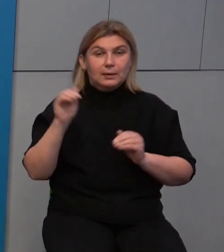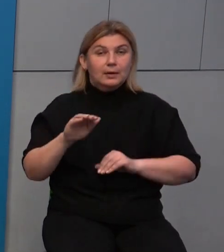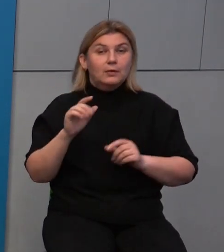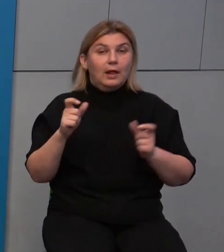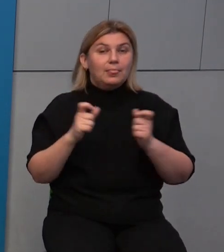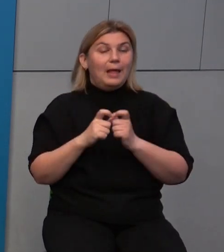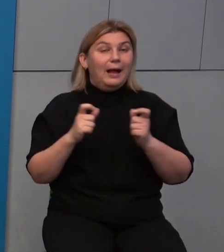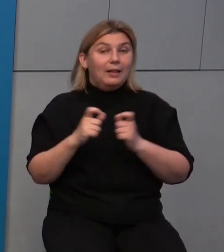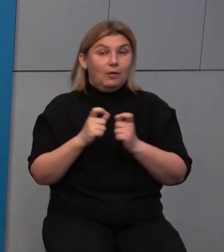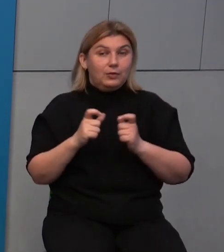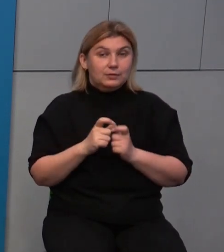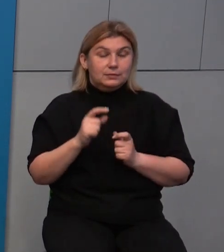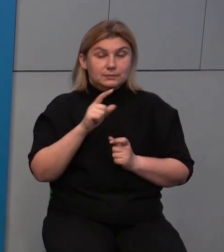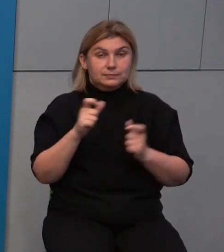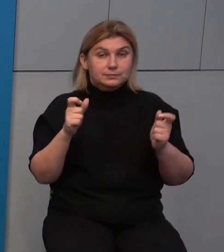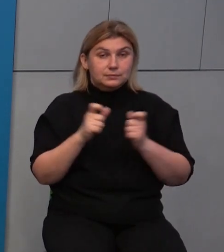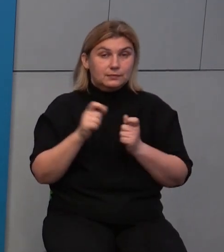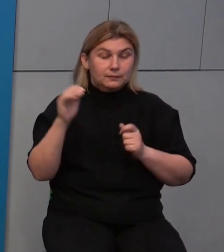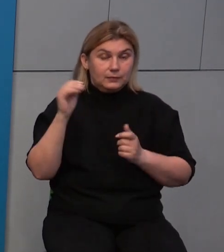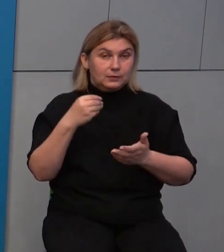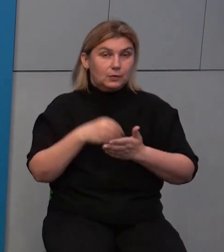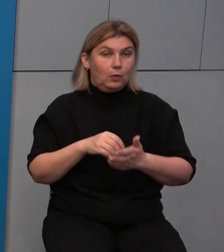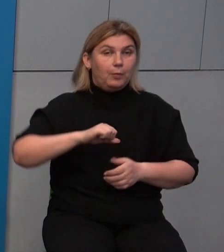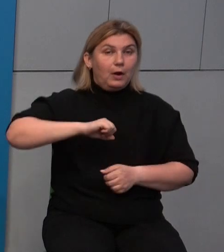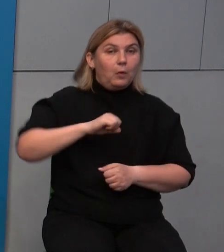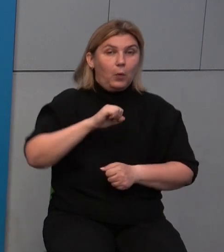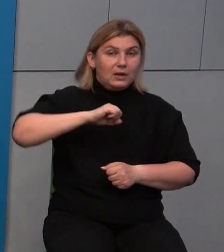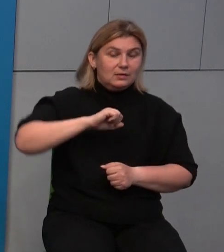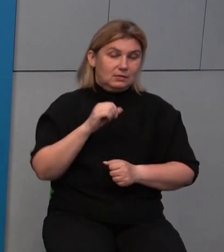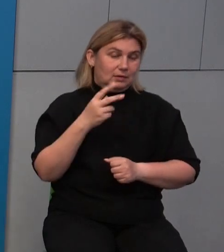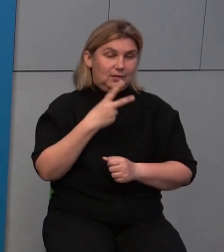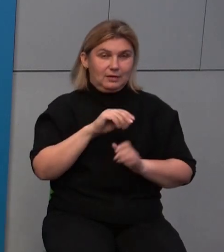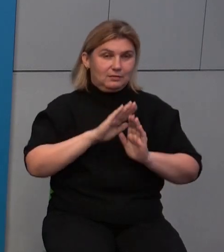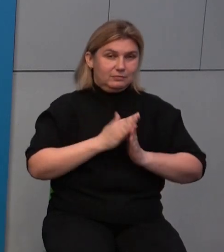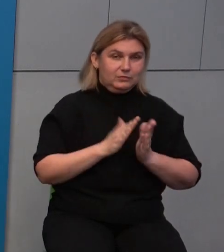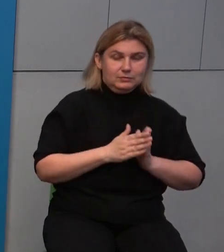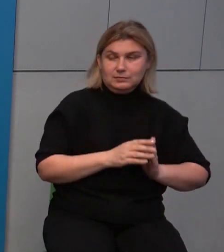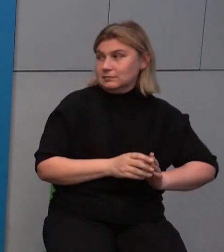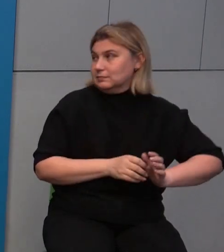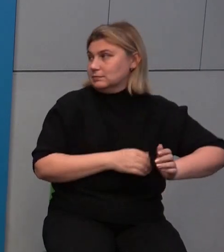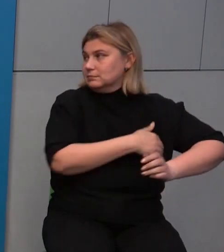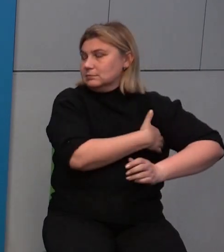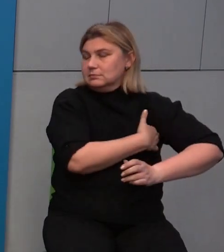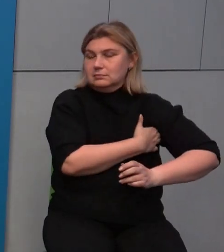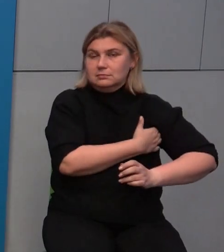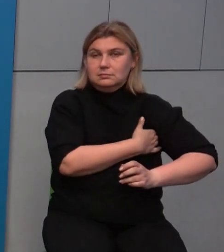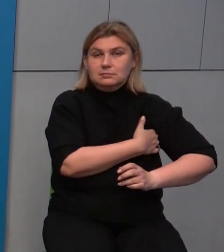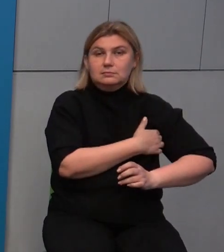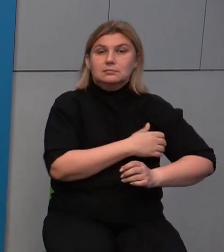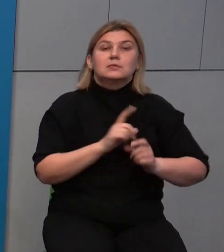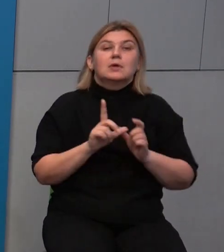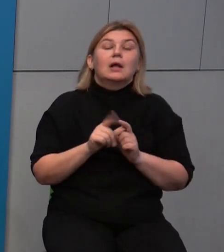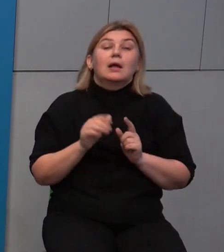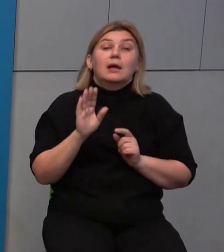Oczywiście za te talony mógł kupić sobie whisky, a nie książki. Ale jeszcze miał talony.